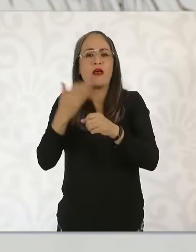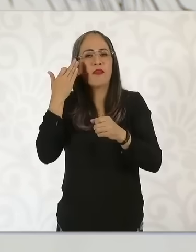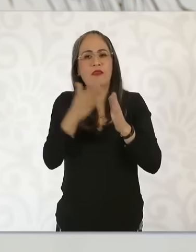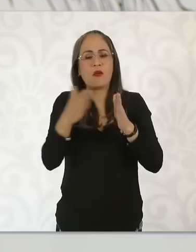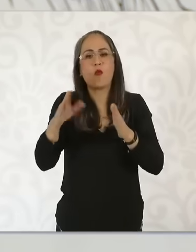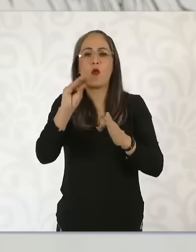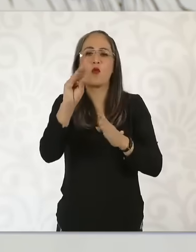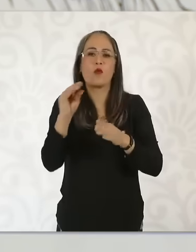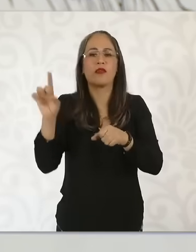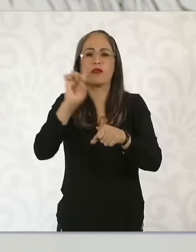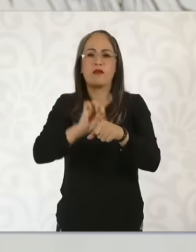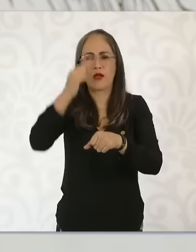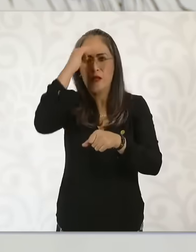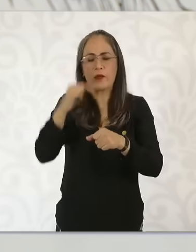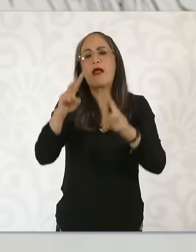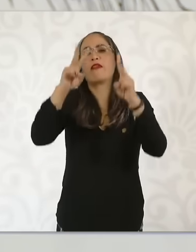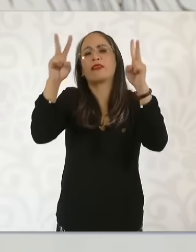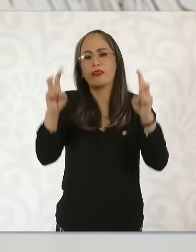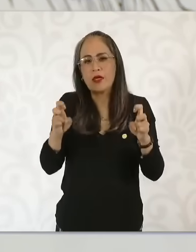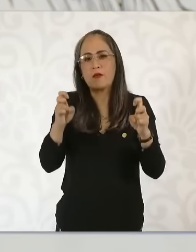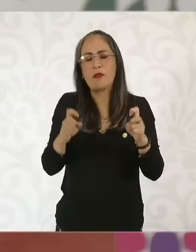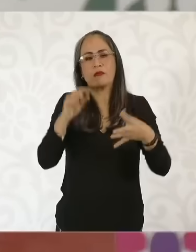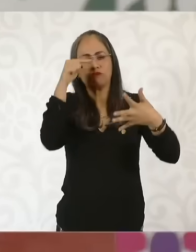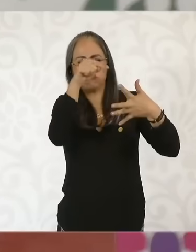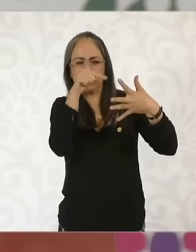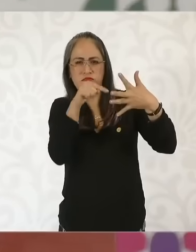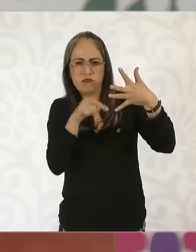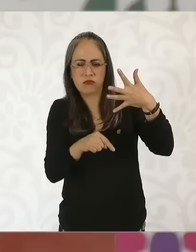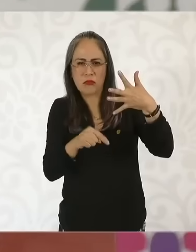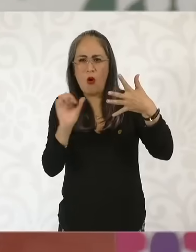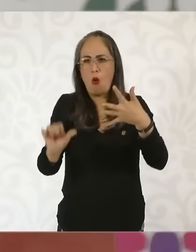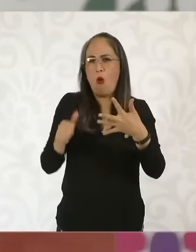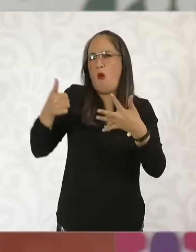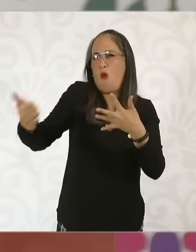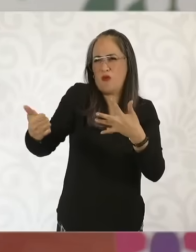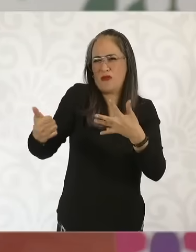para seguir hablando pues del tema de los puntos que no tienen que que ver con temas de aranceles